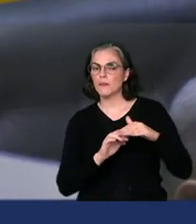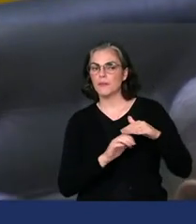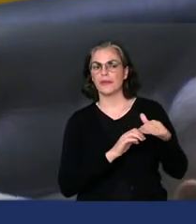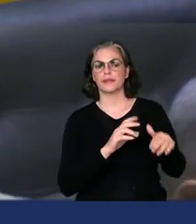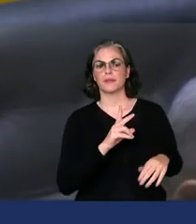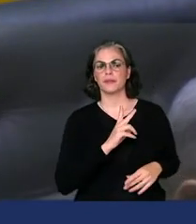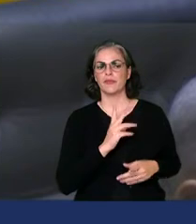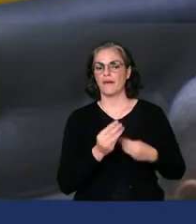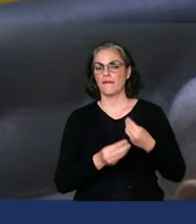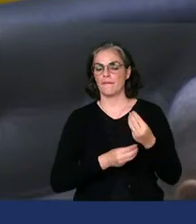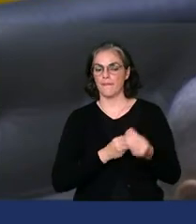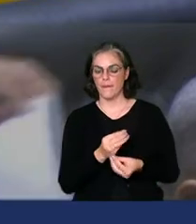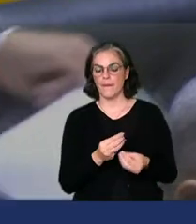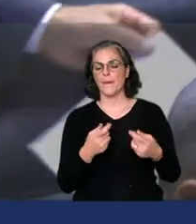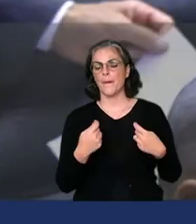INICIATIVA PRIVADA, PARA A GENTE GARANTIR UMA